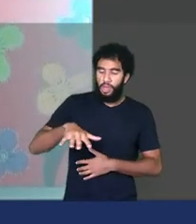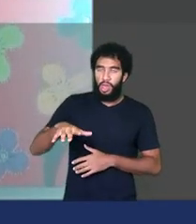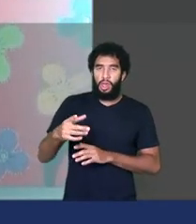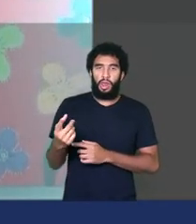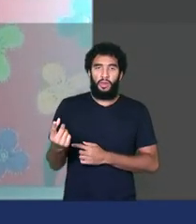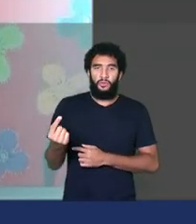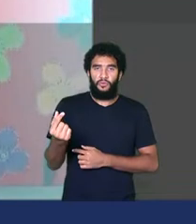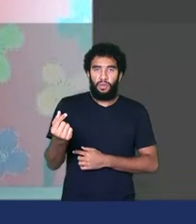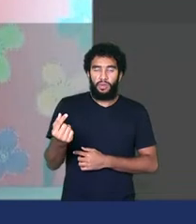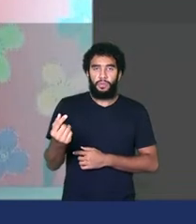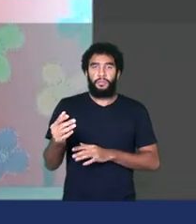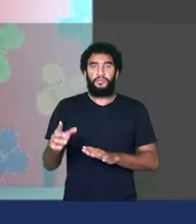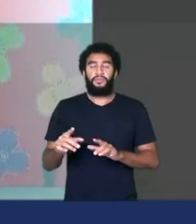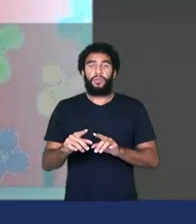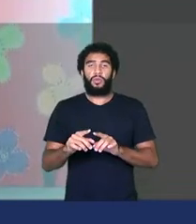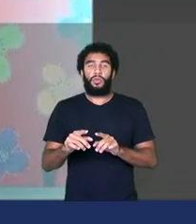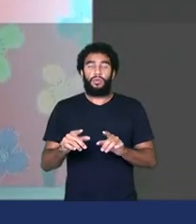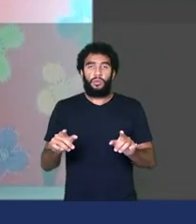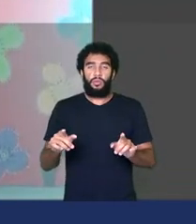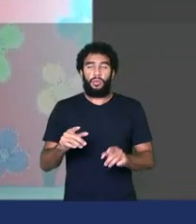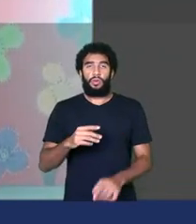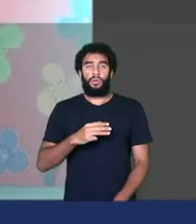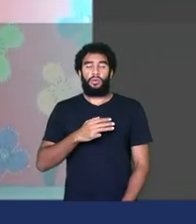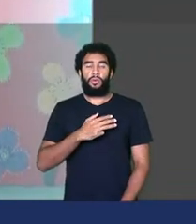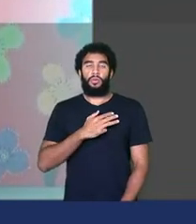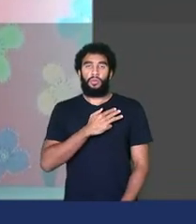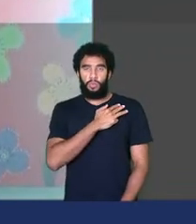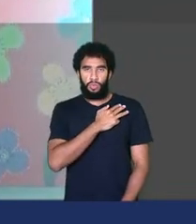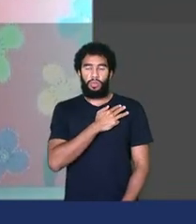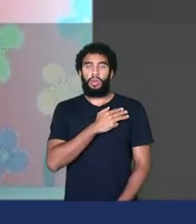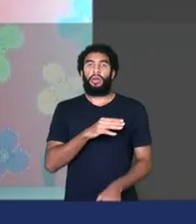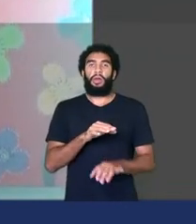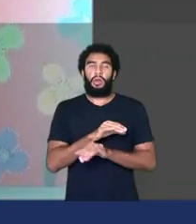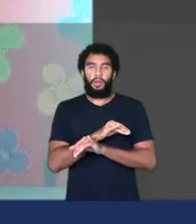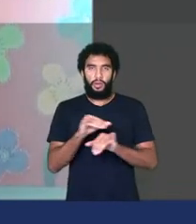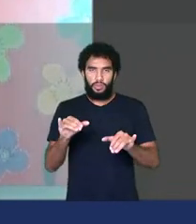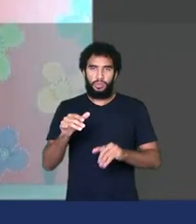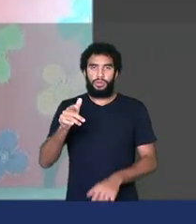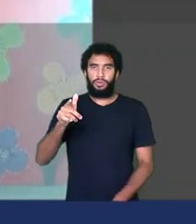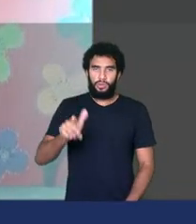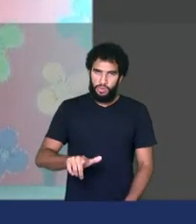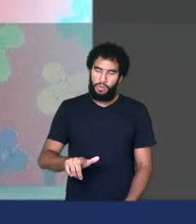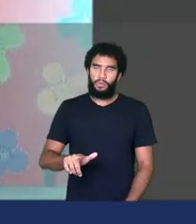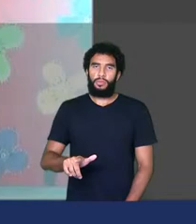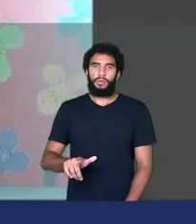QUE DÁ UM FREE SOM, DÁ URTICÁRIA NO GRANDE MEIO FINANCEIRO QUANDO LULA MAIS UMA VEZ, INCLUSIVE PESQUISA DE OPINIÃO DE JORNAIS